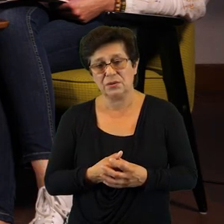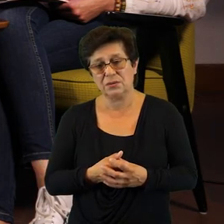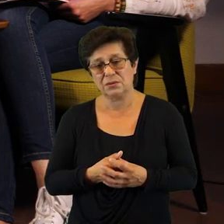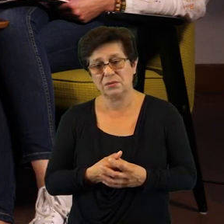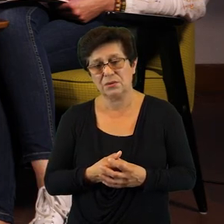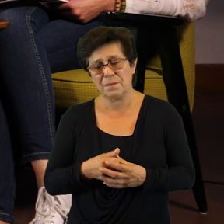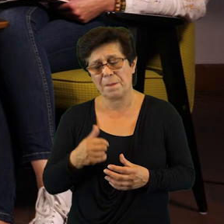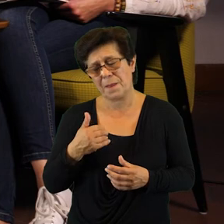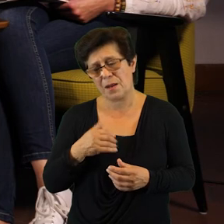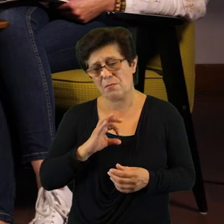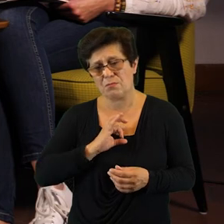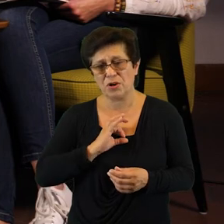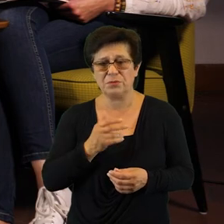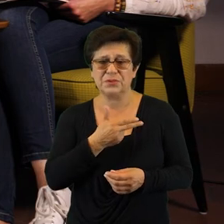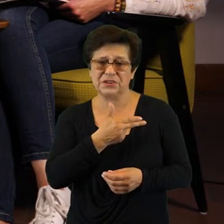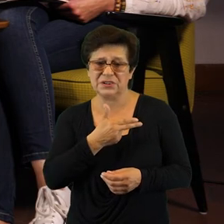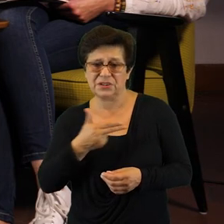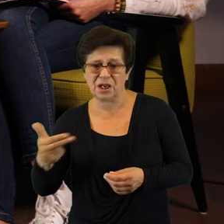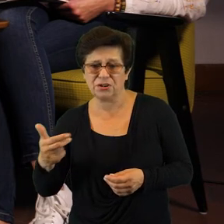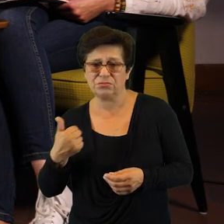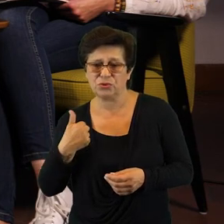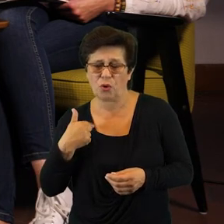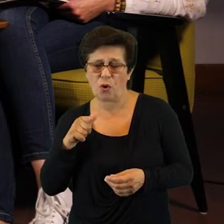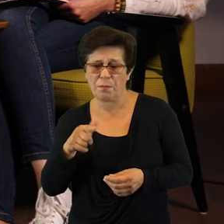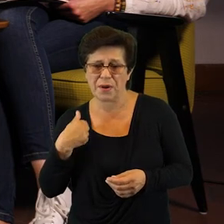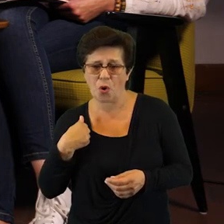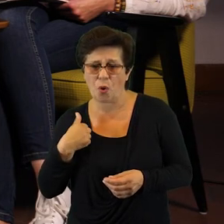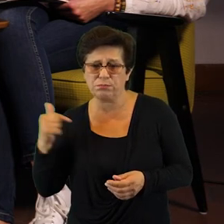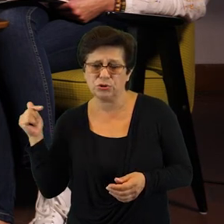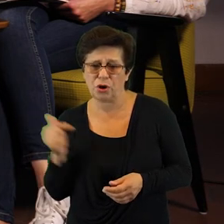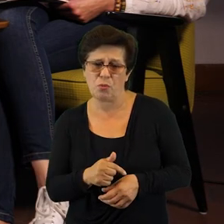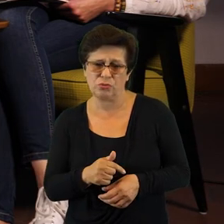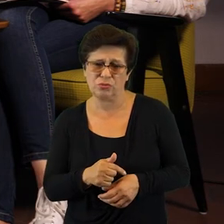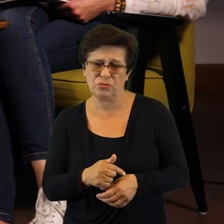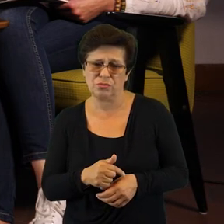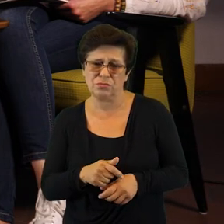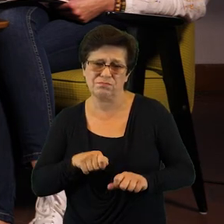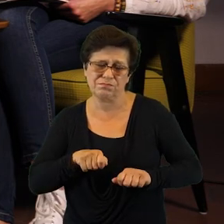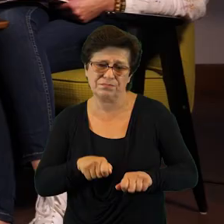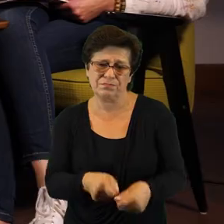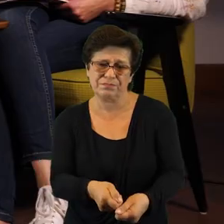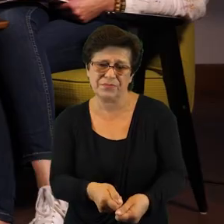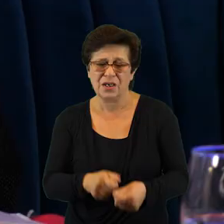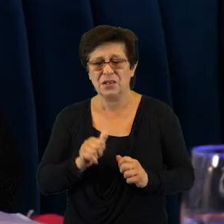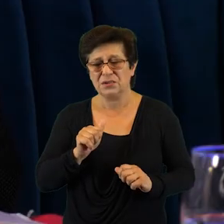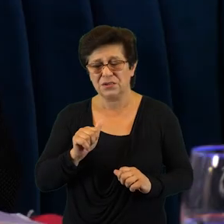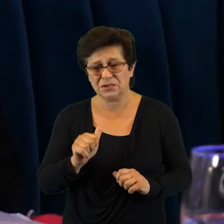Moim zdaniem, znalazł się w sytuacji przymusowej i właściwie z jednej strony on,